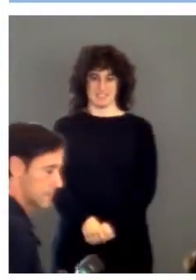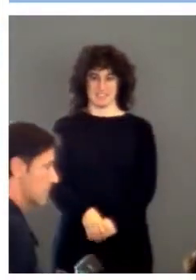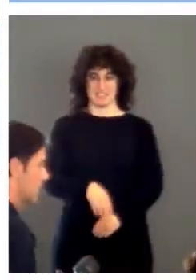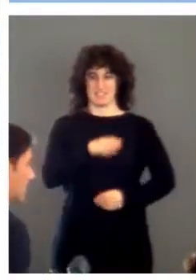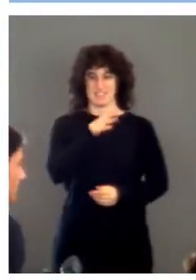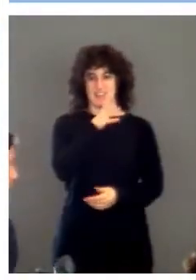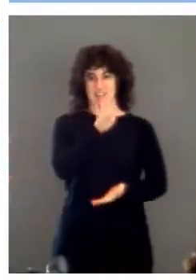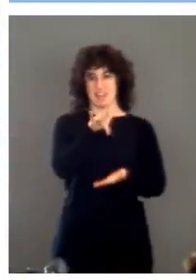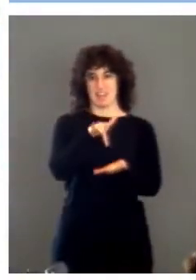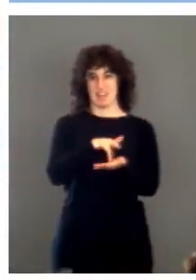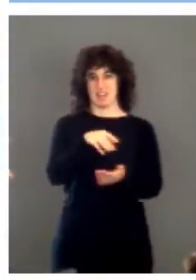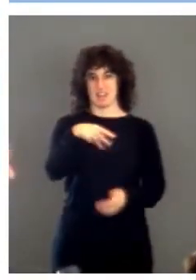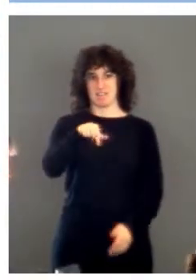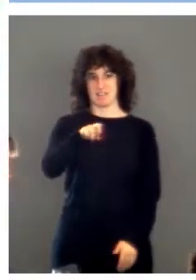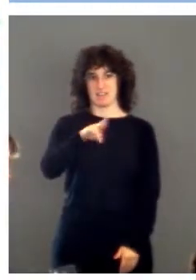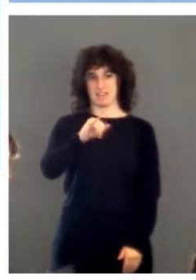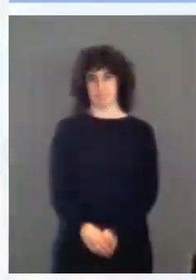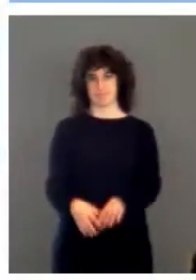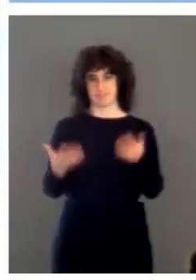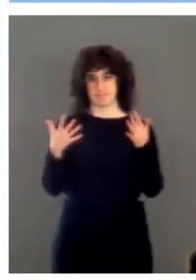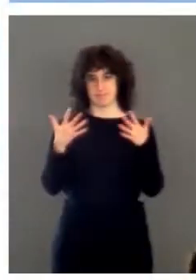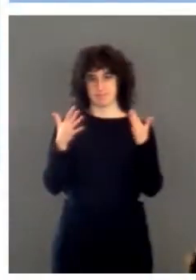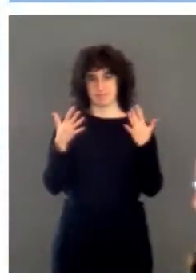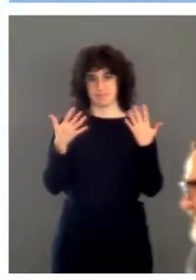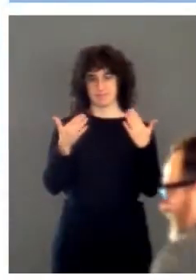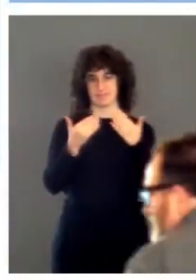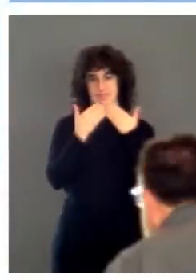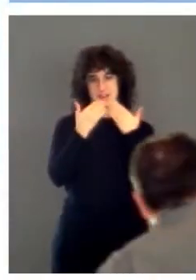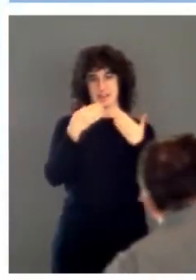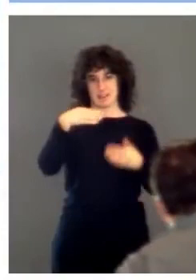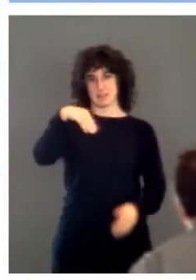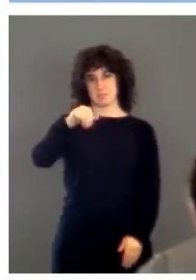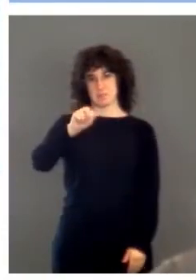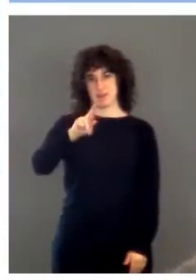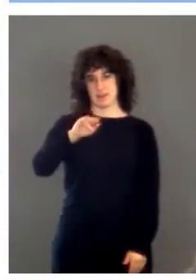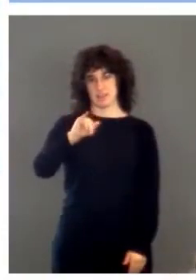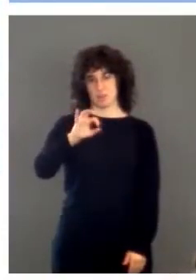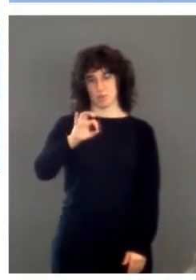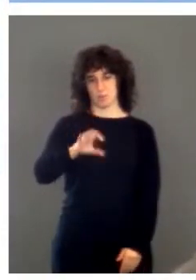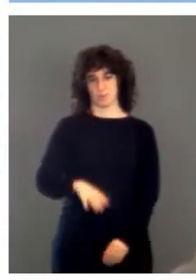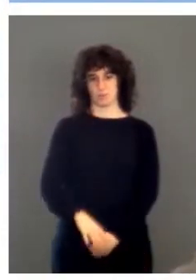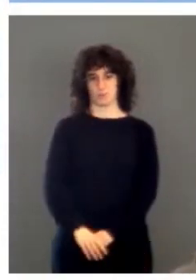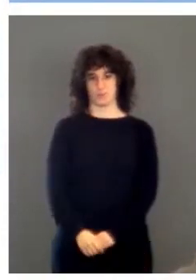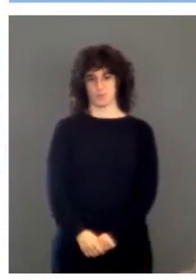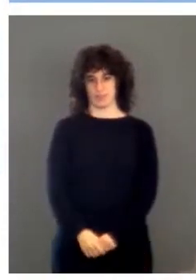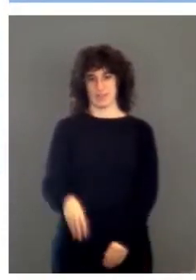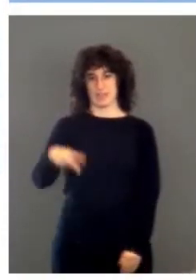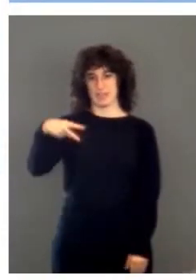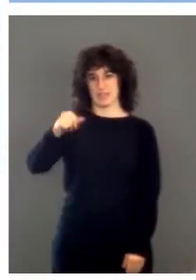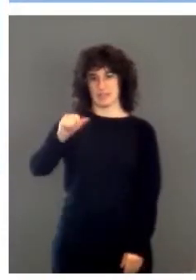Cornago Burgos Gracias Mario nazi Ivanova